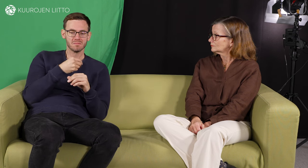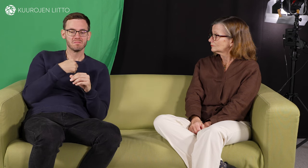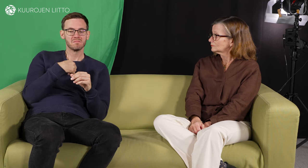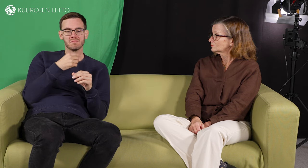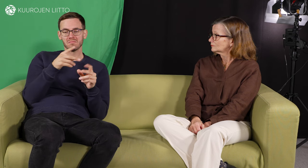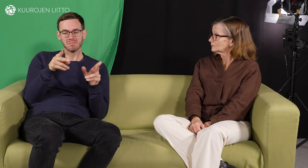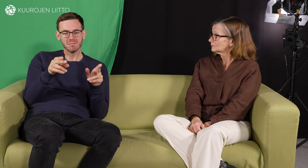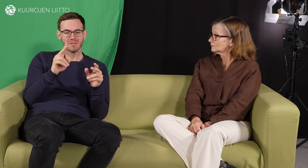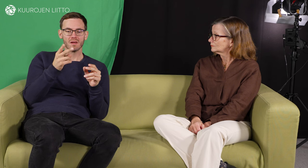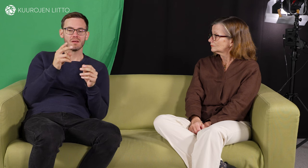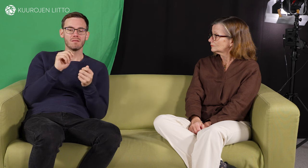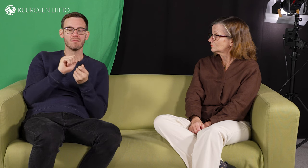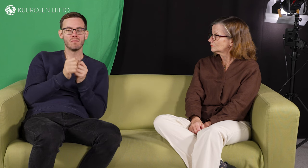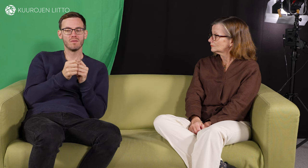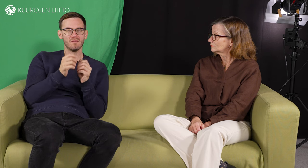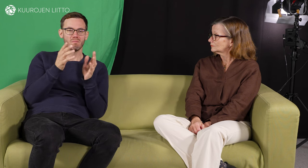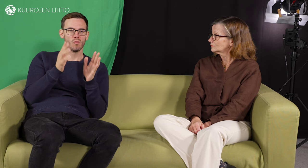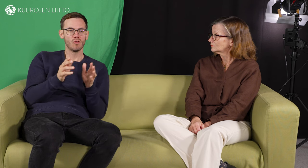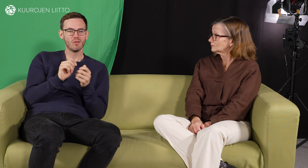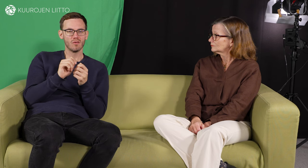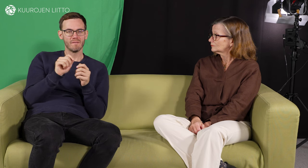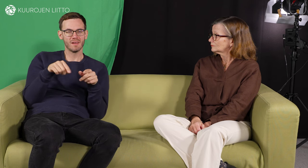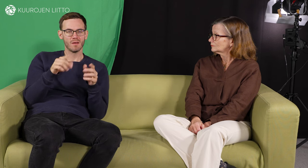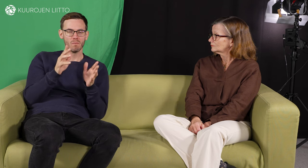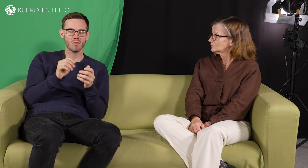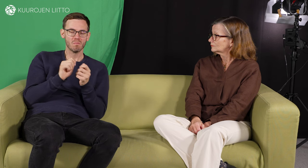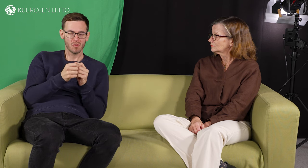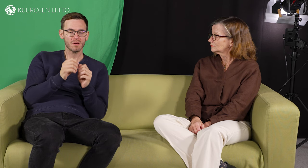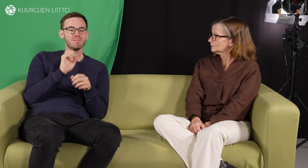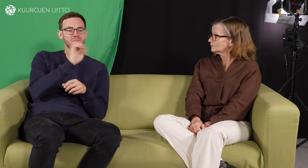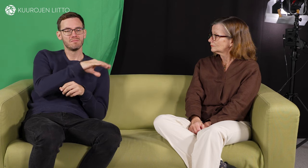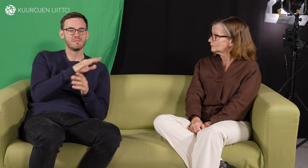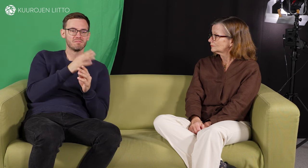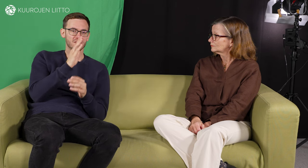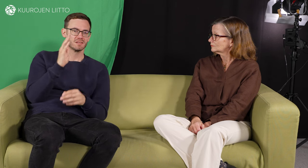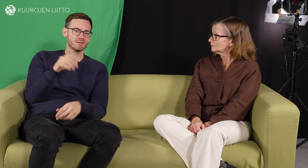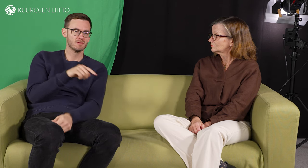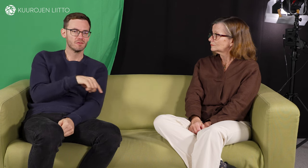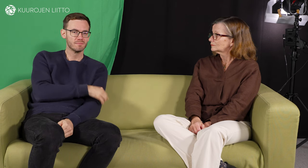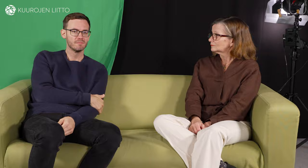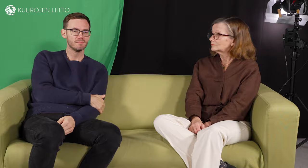Silloin muutan videon oikeaan muotoon ja laitan sen kirjastoon julkaistavaksi.